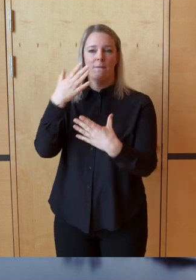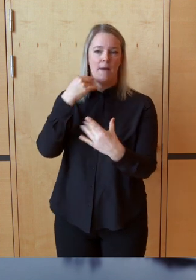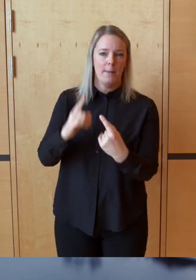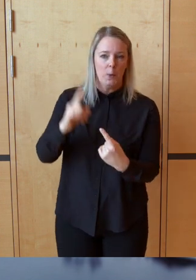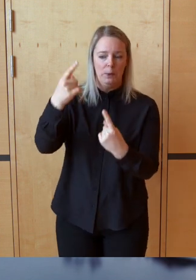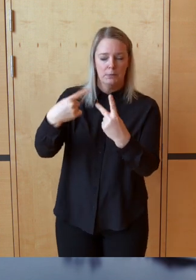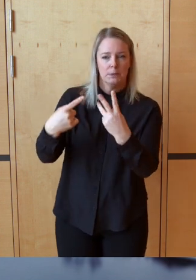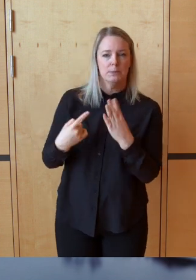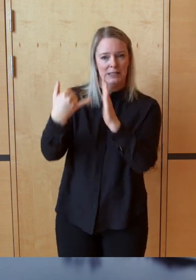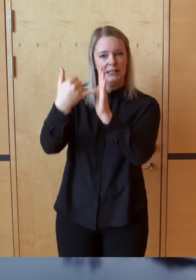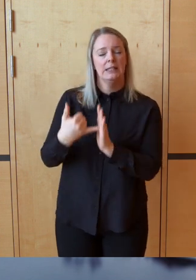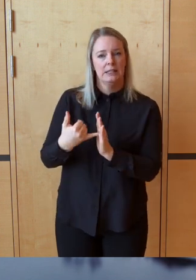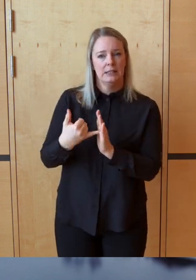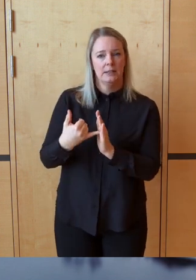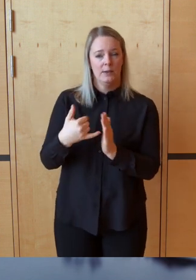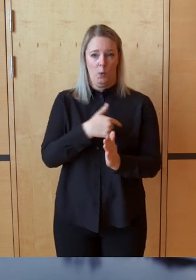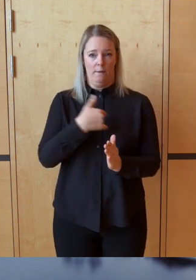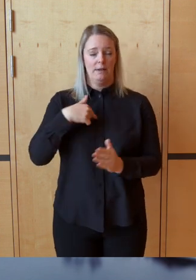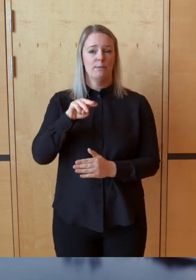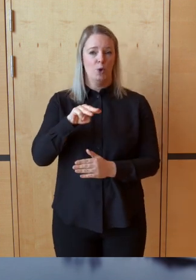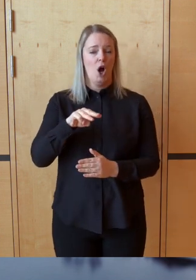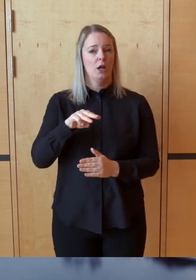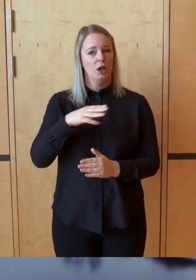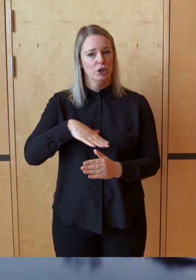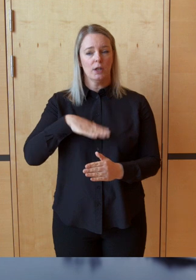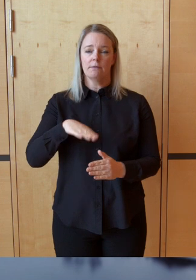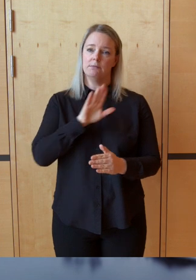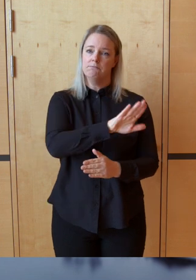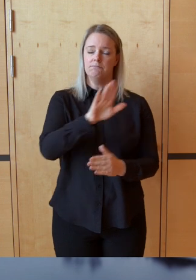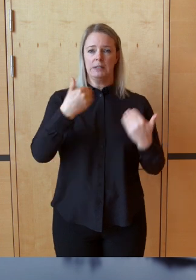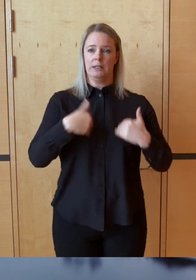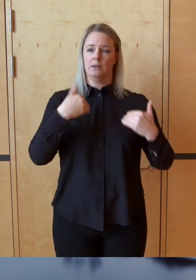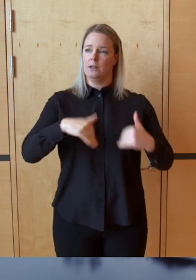Vi mår bra i alla fall Om rätten för individ att slippa att motta som husvagn